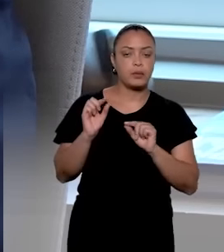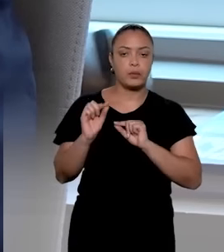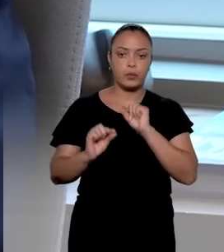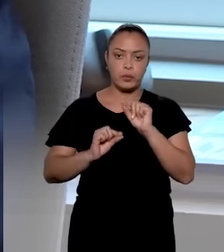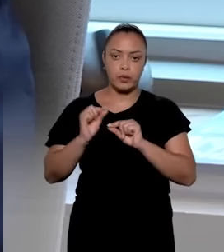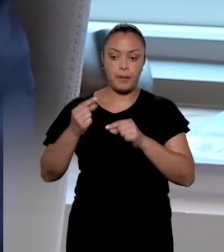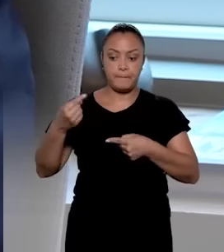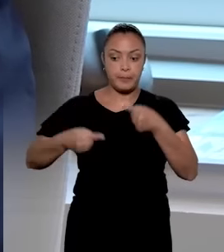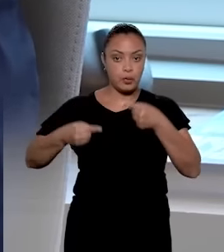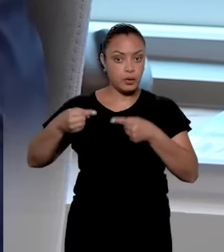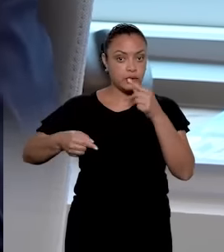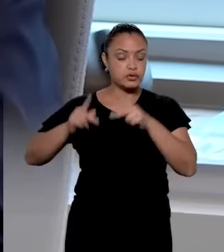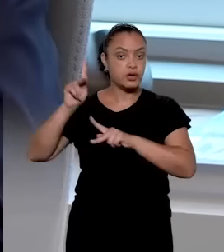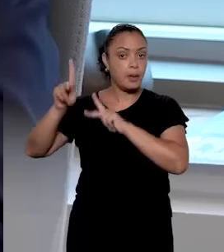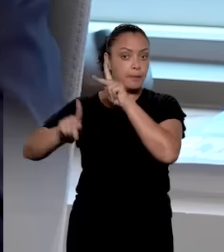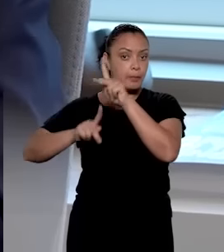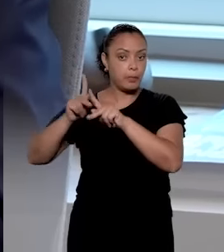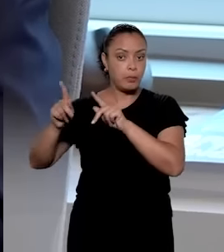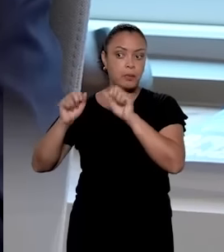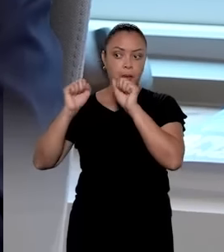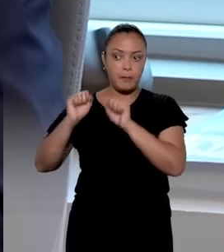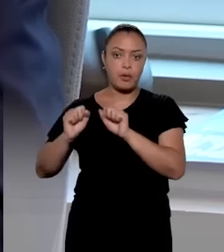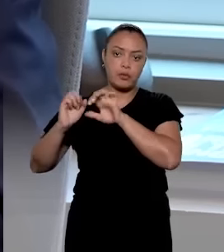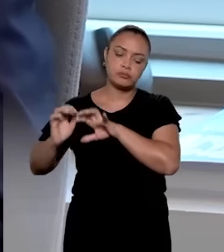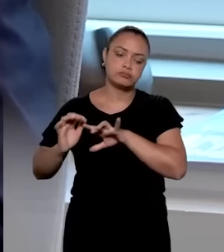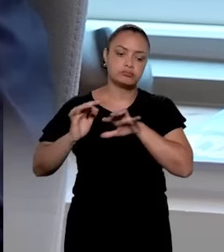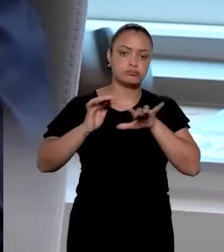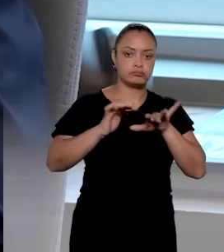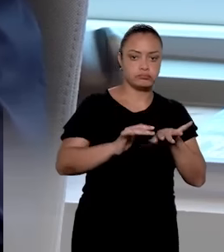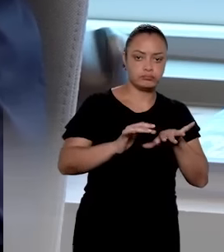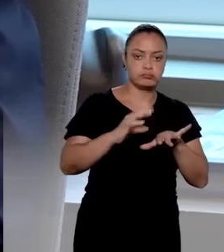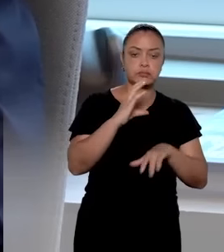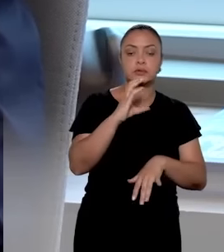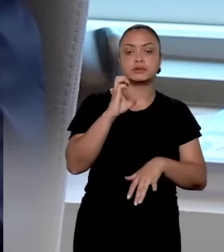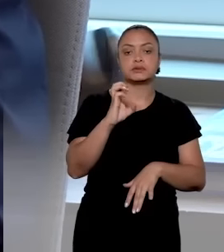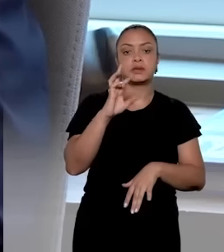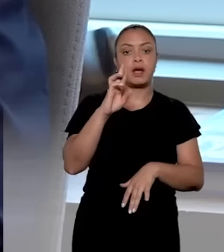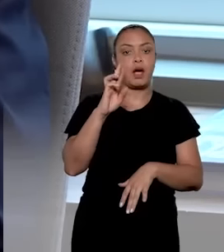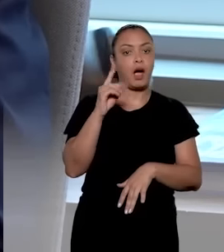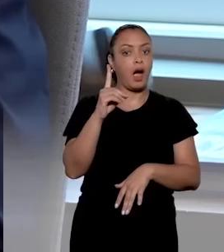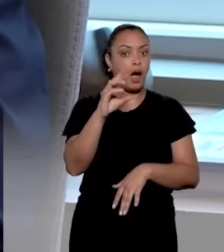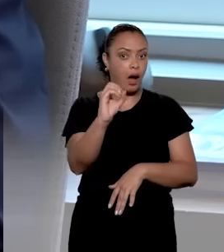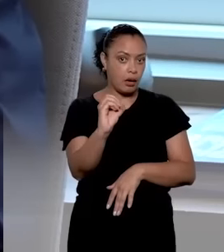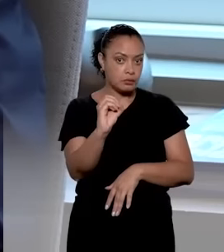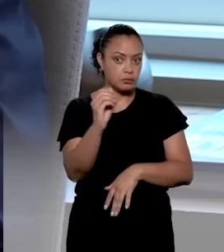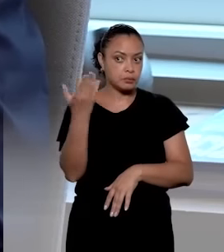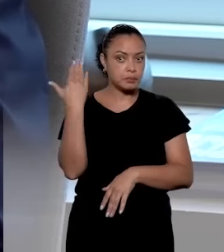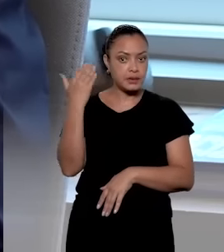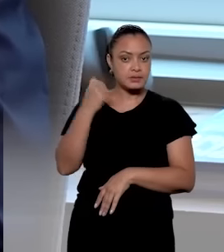o POLOCENTRO e o PRODECER, a ida para o Cerrado no período militar, nos anos 70, Priscila,